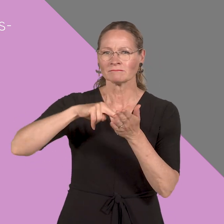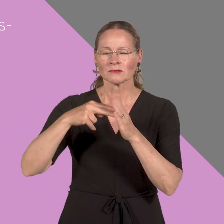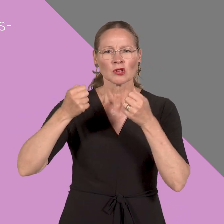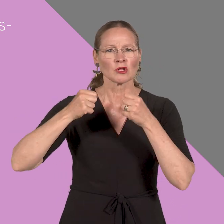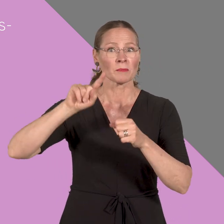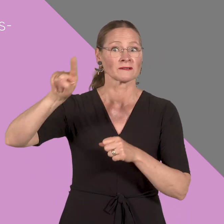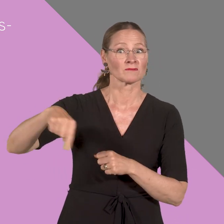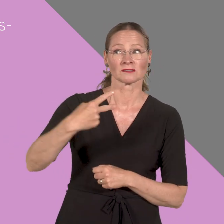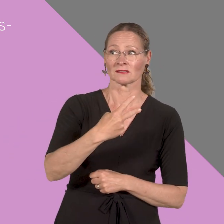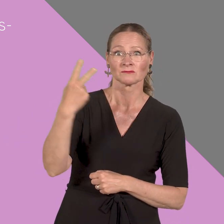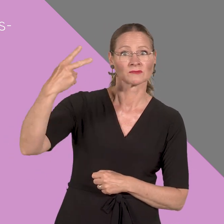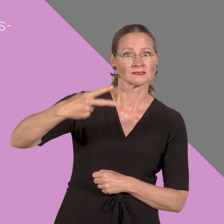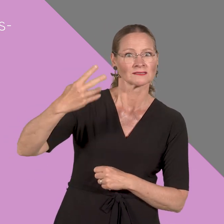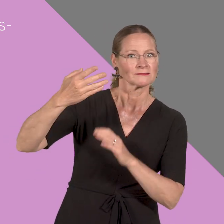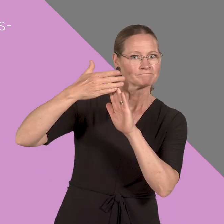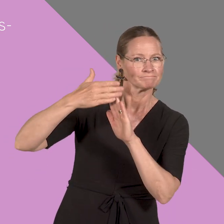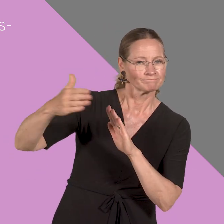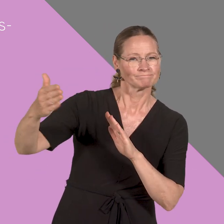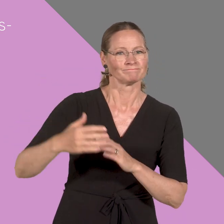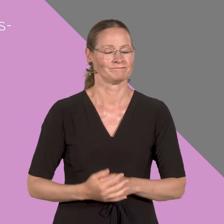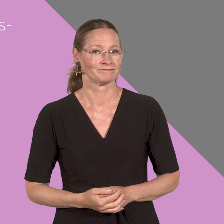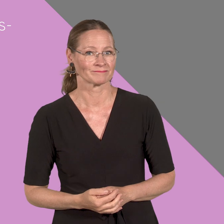toimintavuotta 2024.